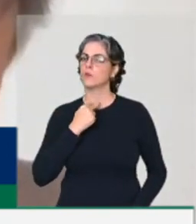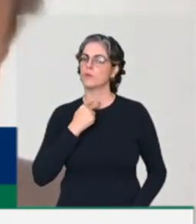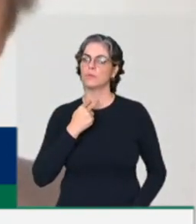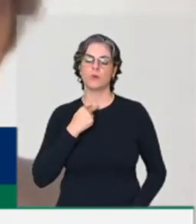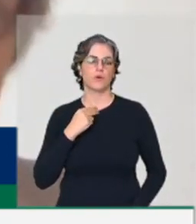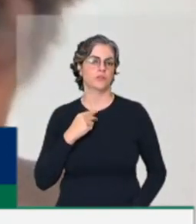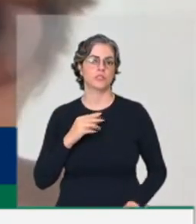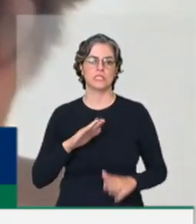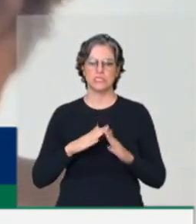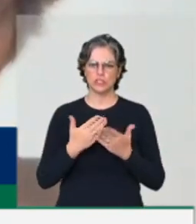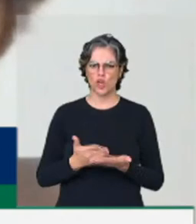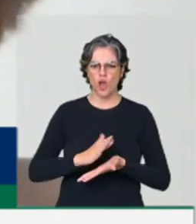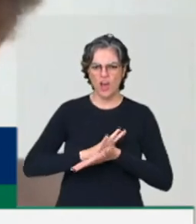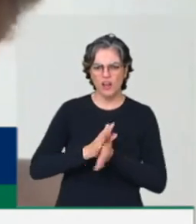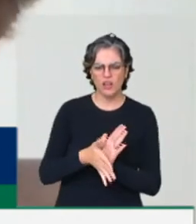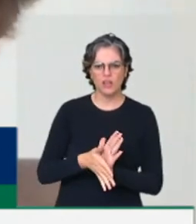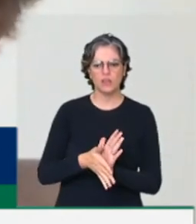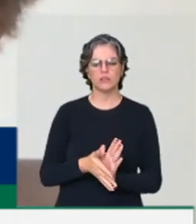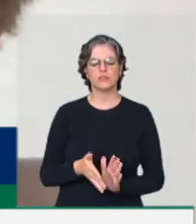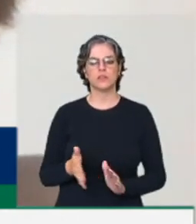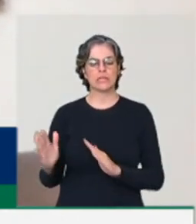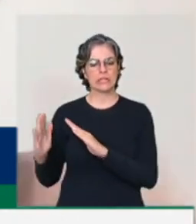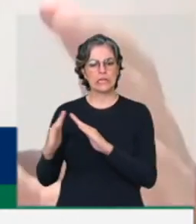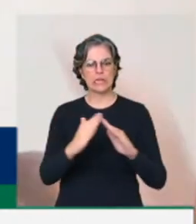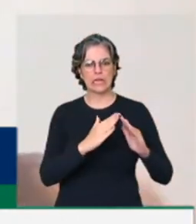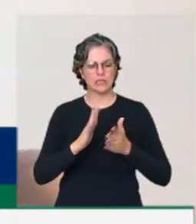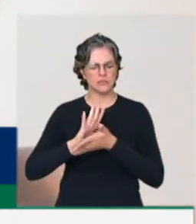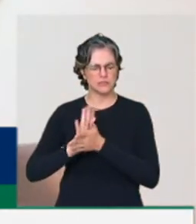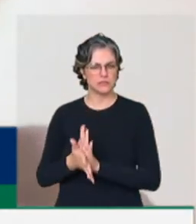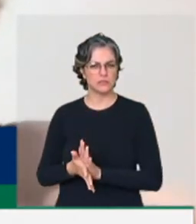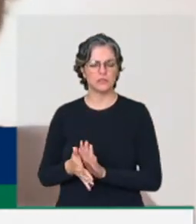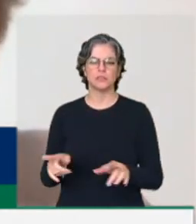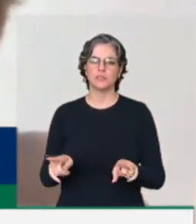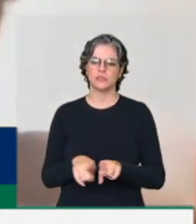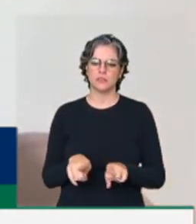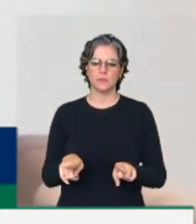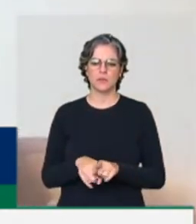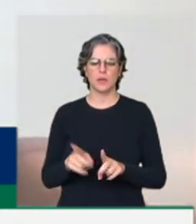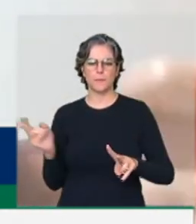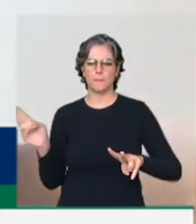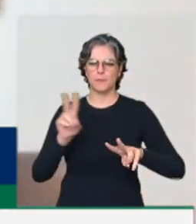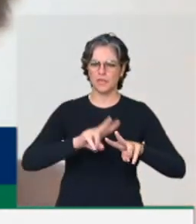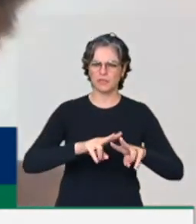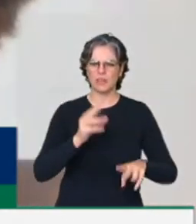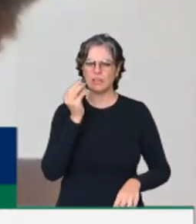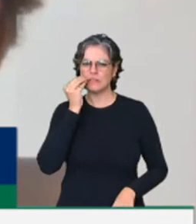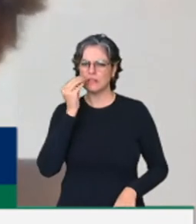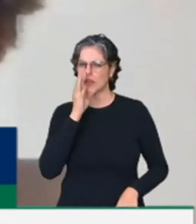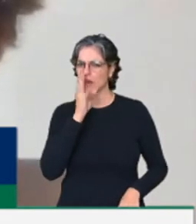LIBANÊS. ISSO NÃO PODE FICAR ASSIM. DESTRUIR ESCOLA, MORADIA, E AO MESMO TEMPO PRENDER TENTAR CRIMINALIZAR DEFENSORES DE DIREITOS. ESSE